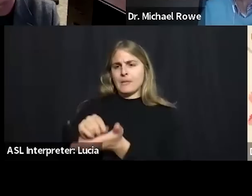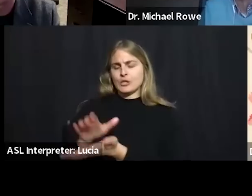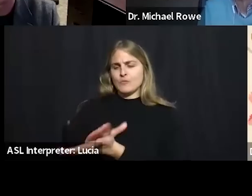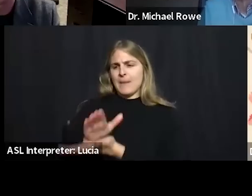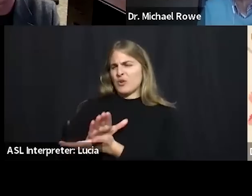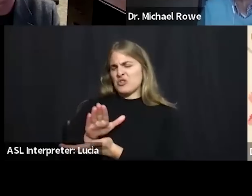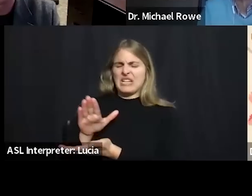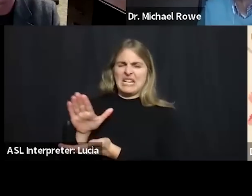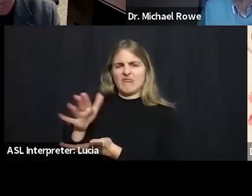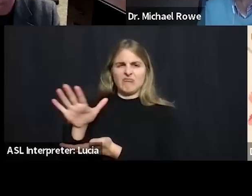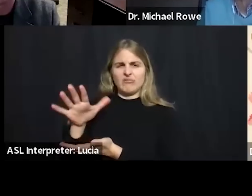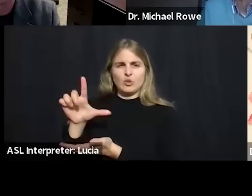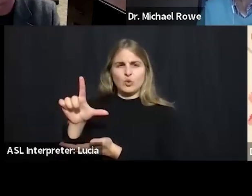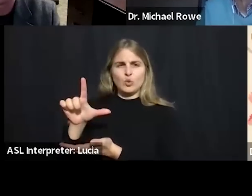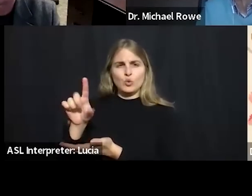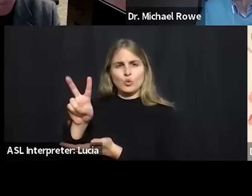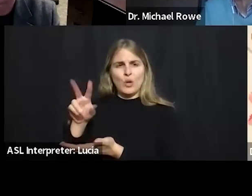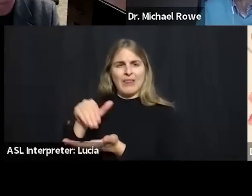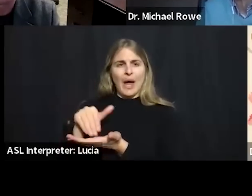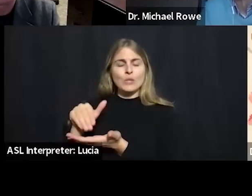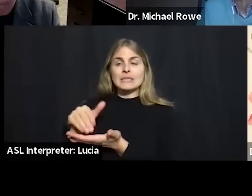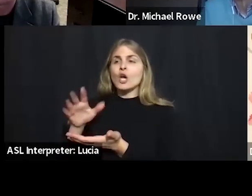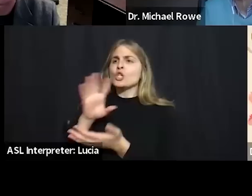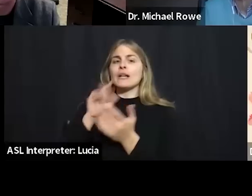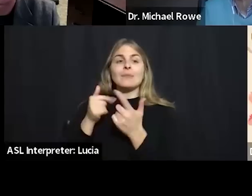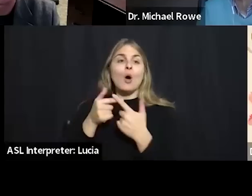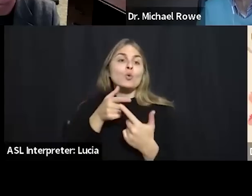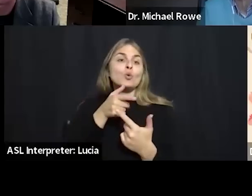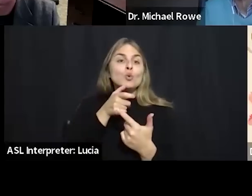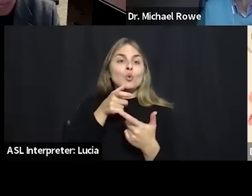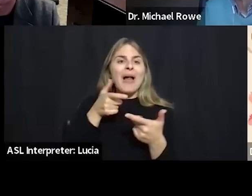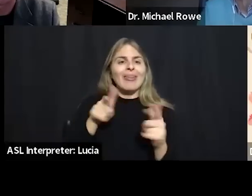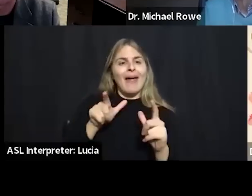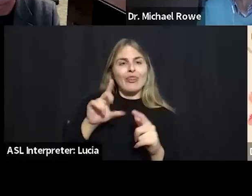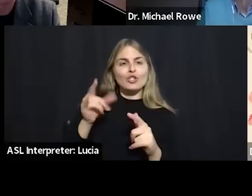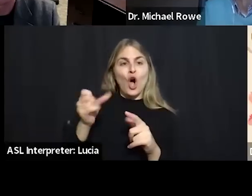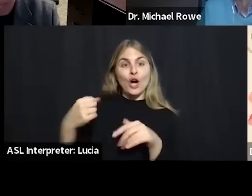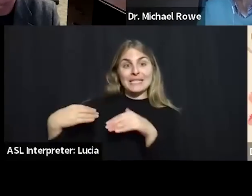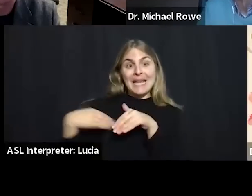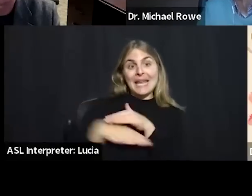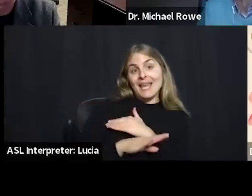El título era: "¿Quién dejó entrar a los perros?" Lo cual es un juego de palabras de esa canción famosa. Evaluaba a las mascotas